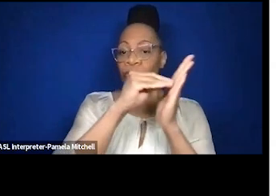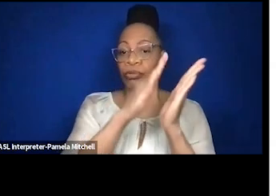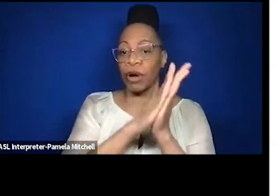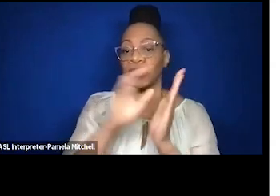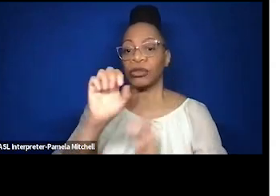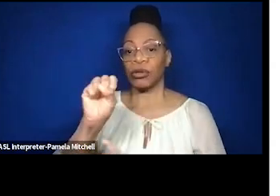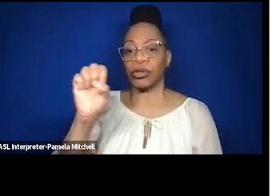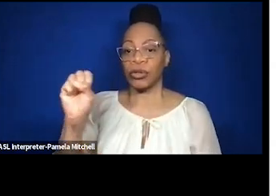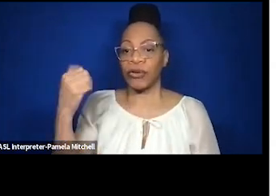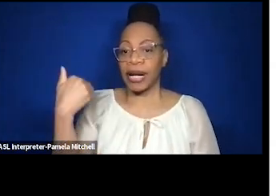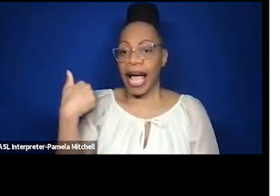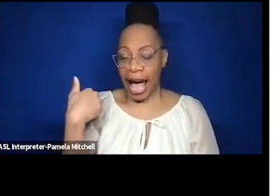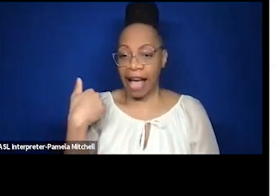Eso es realmente clave.